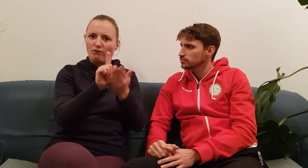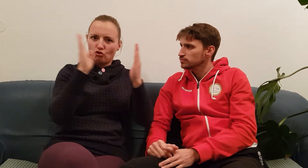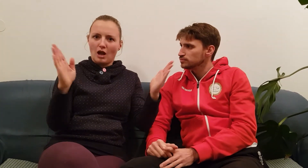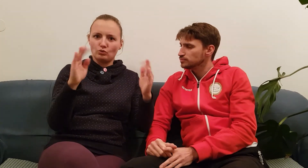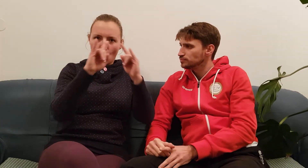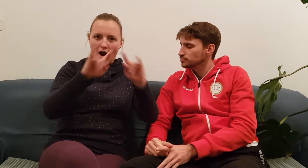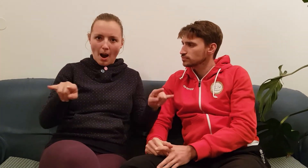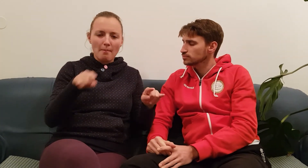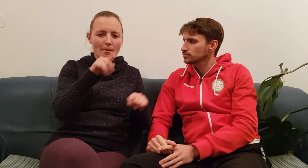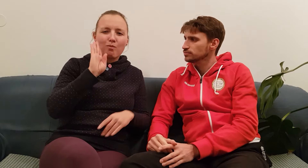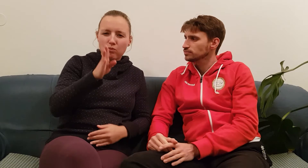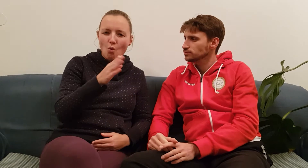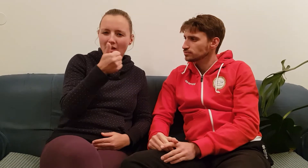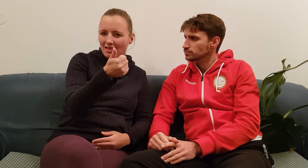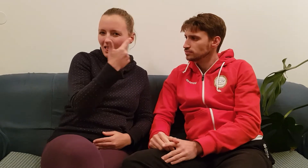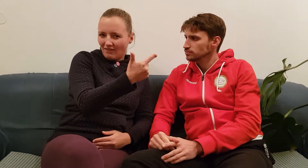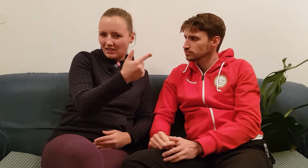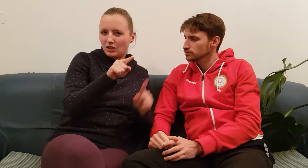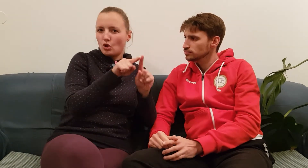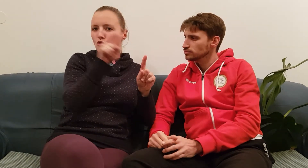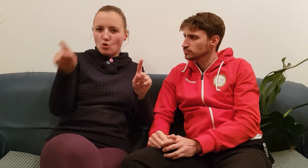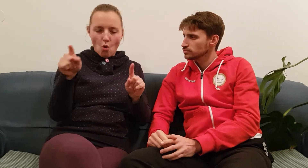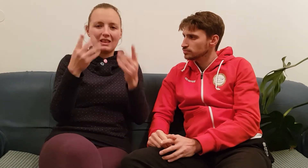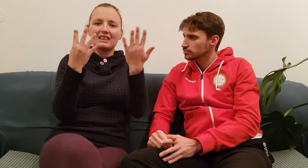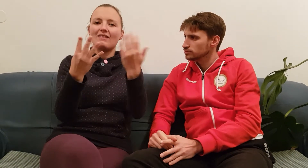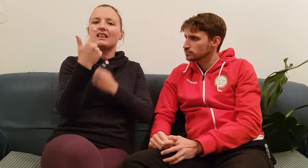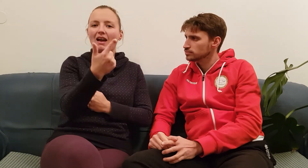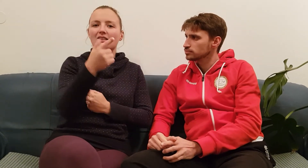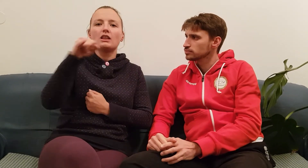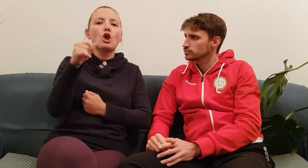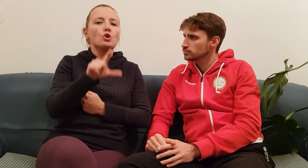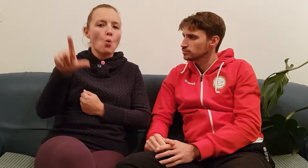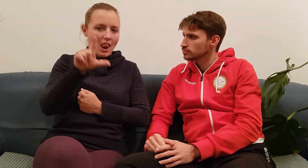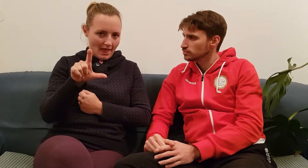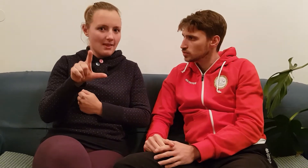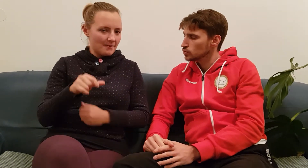v času tabora, ki bo 21.7. do 29.7.2018.